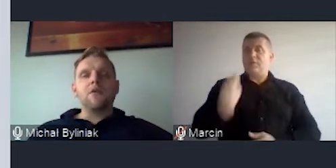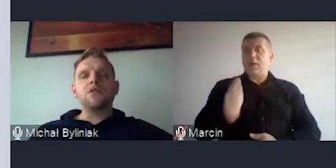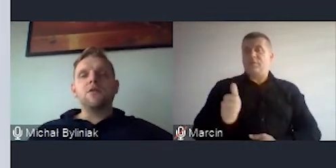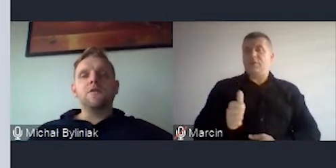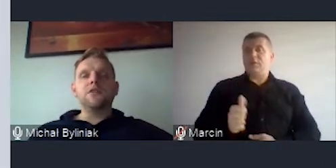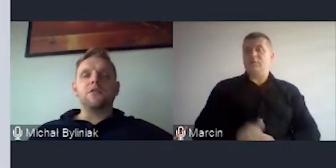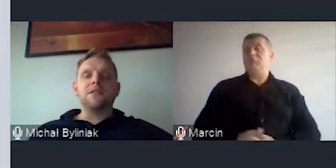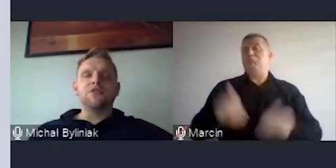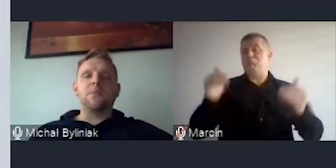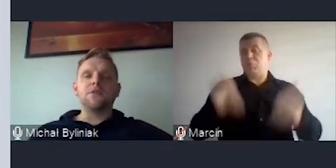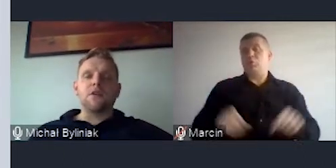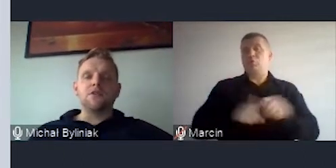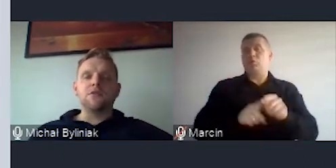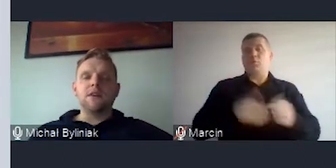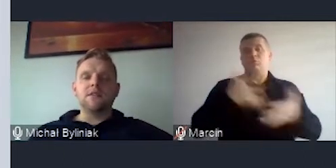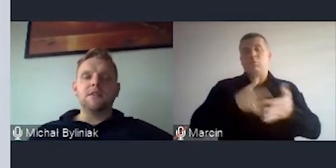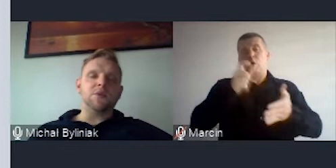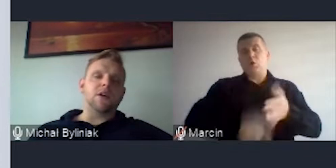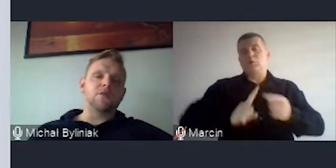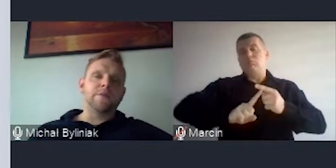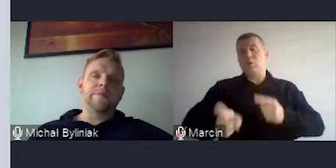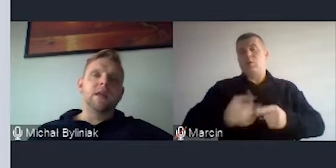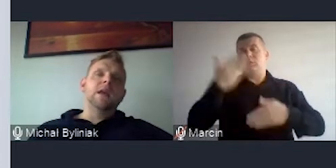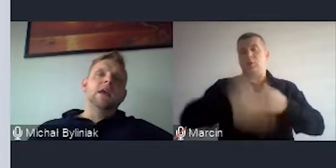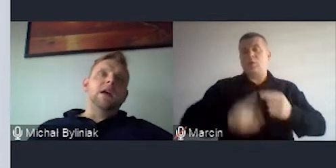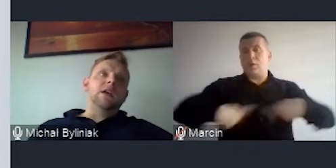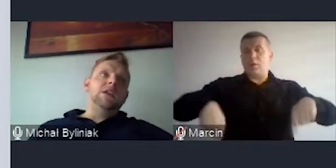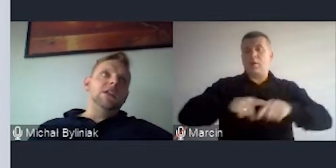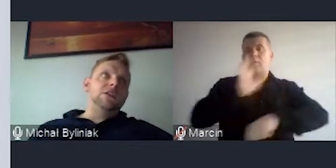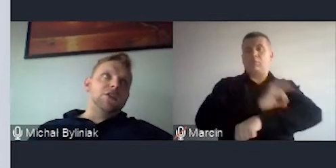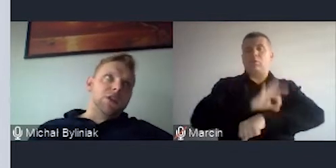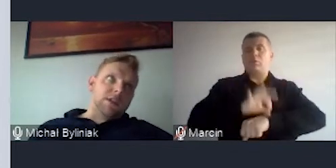można również po zakończeniu realizacji projektu.